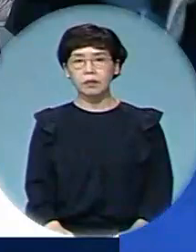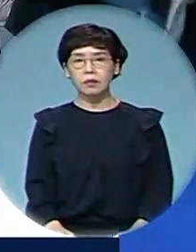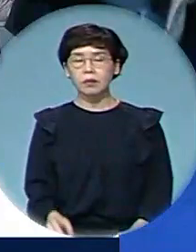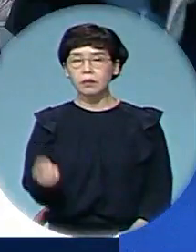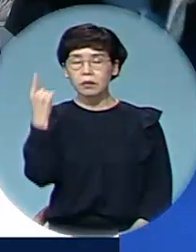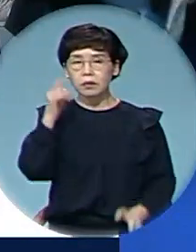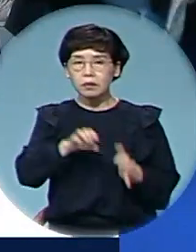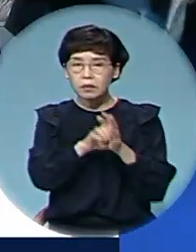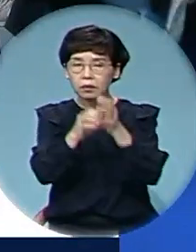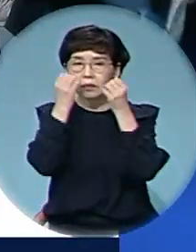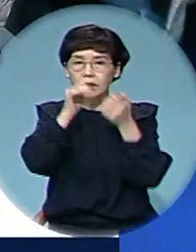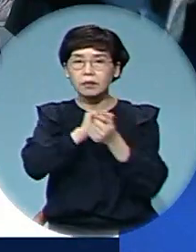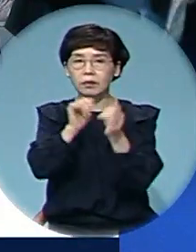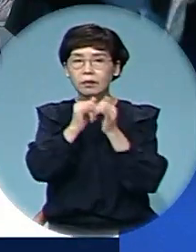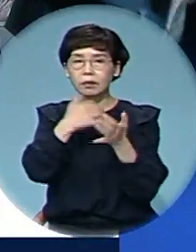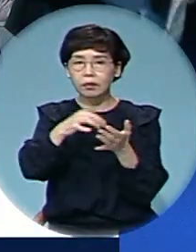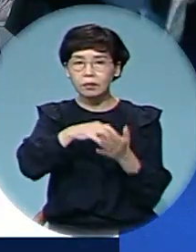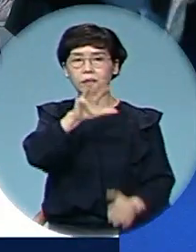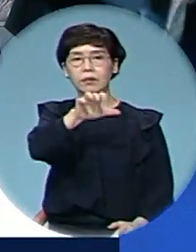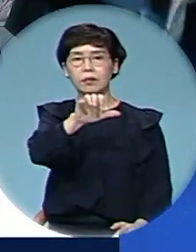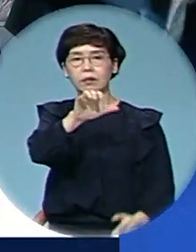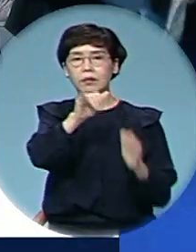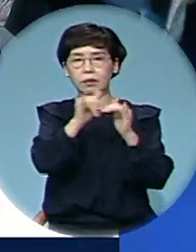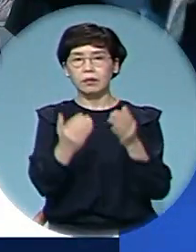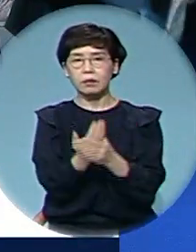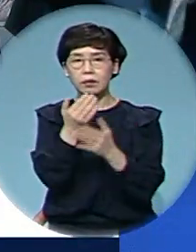(앵커) 어제 코로나19 신규 확진자는 45명이었는데 해외 유입 5명을 제외하고는